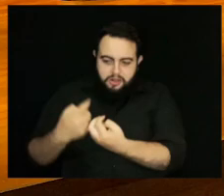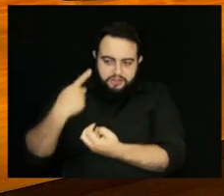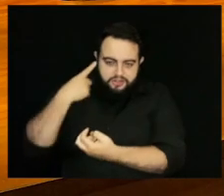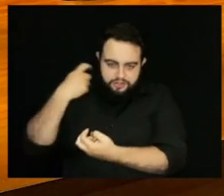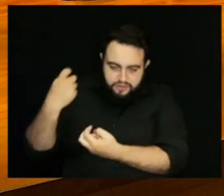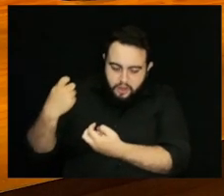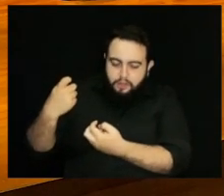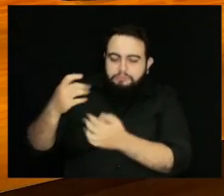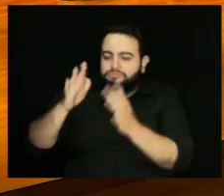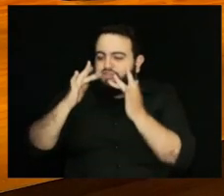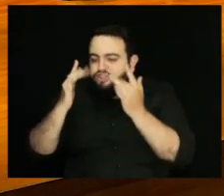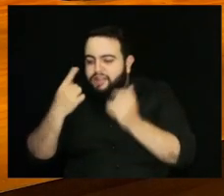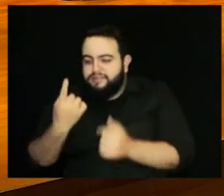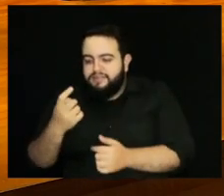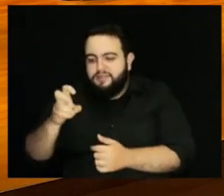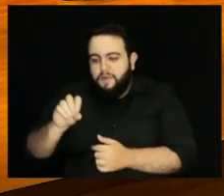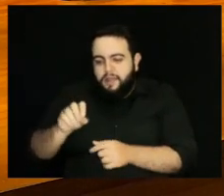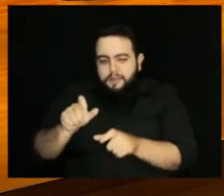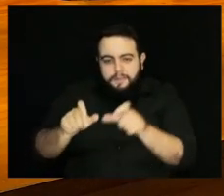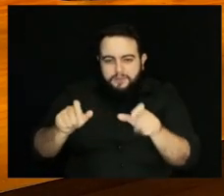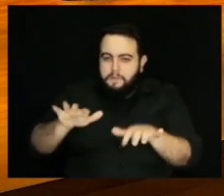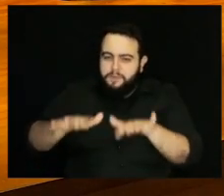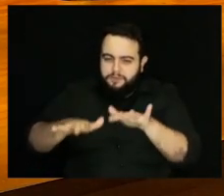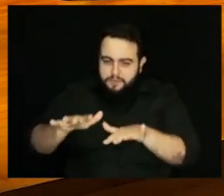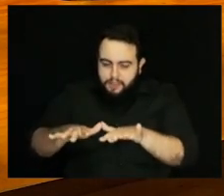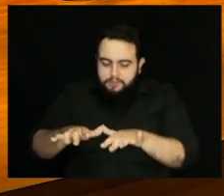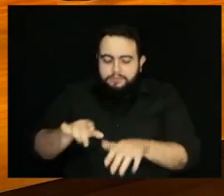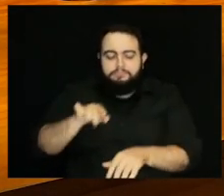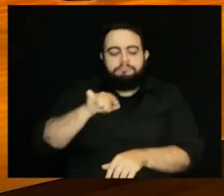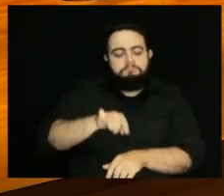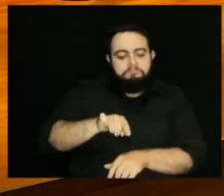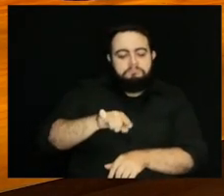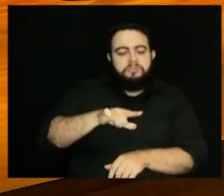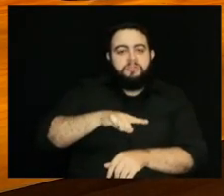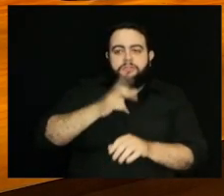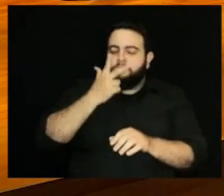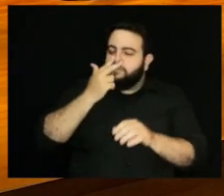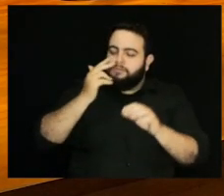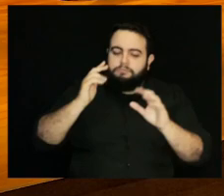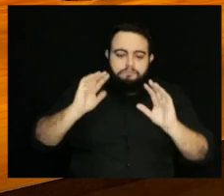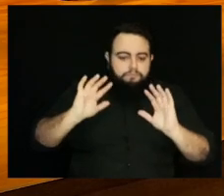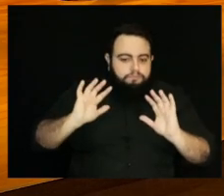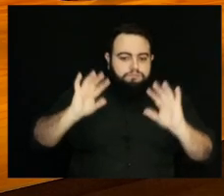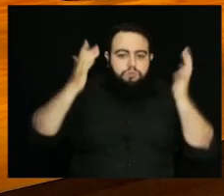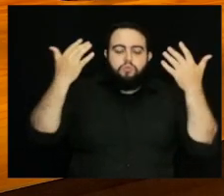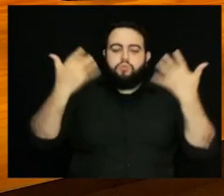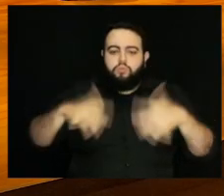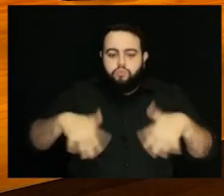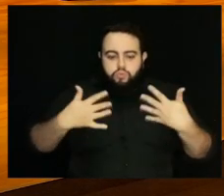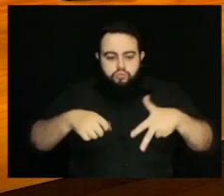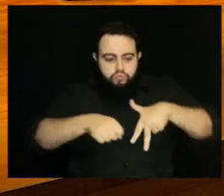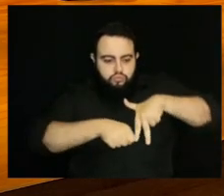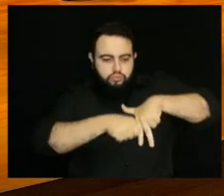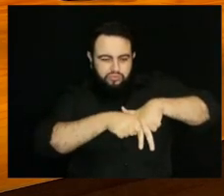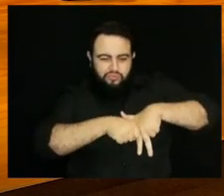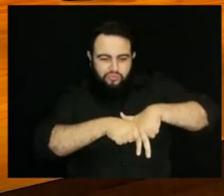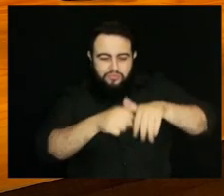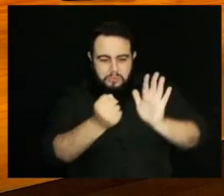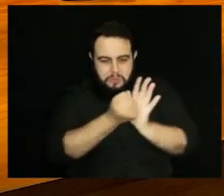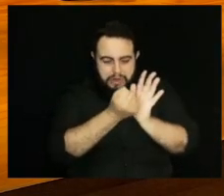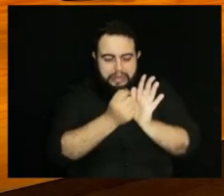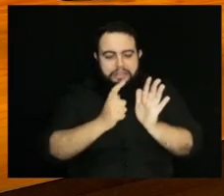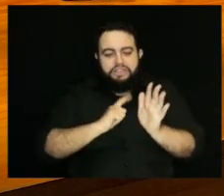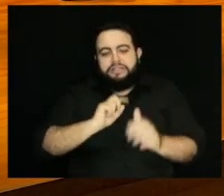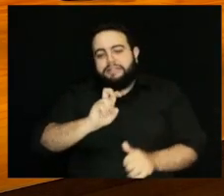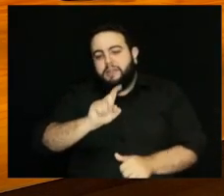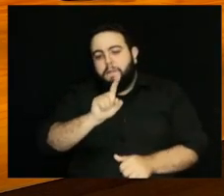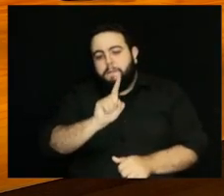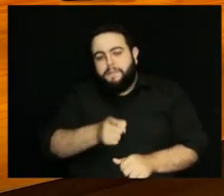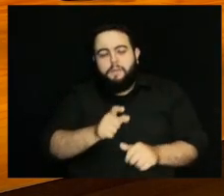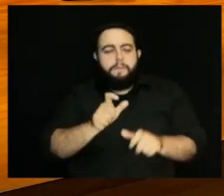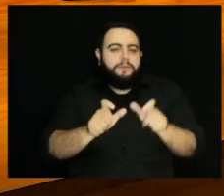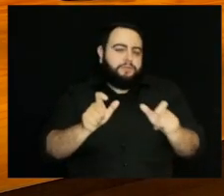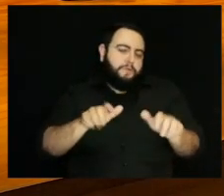150 pessoas. Tinha esses super festivais Vivendo a Vida de Lee, que reuniam 5.000 pessoas, 6.000 pessoas.